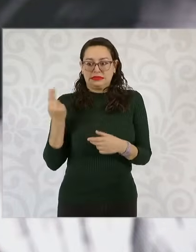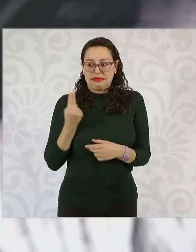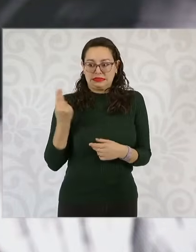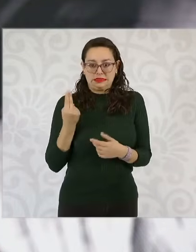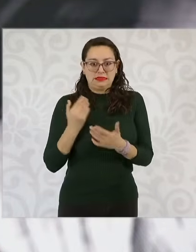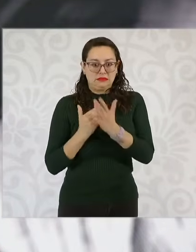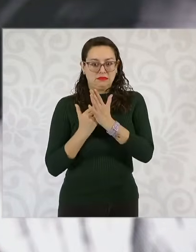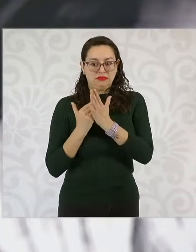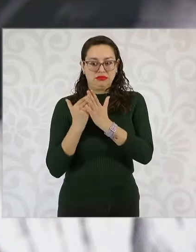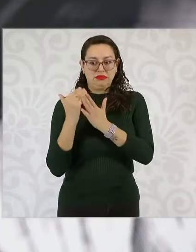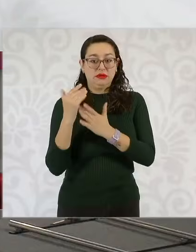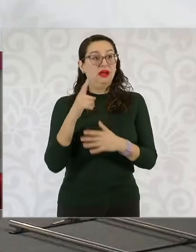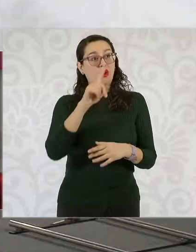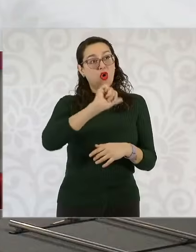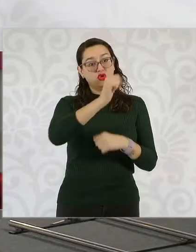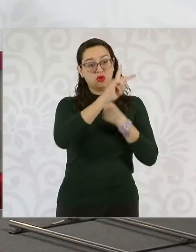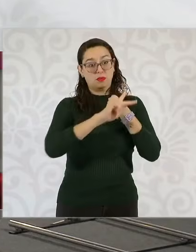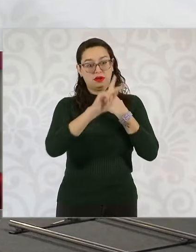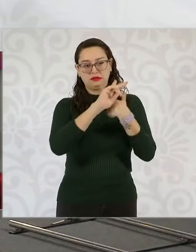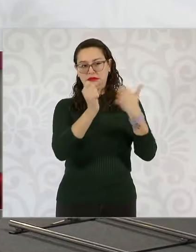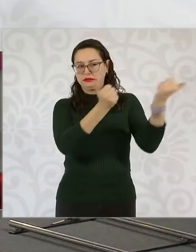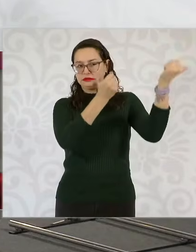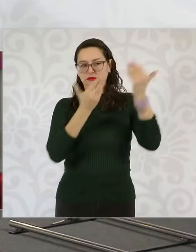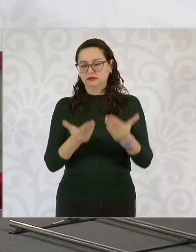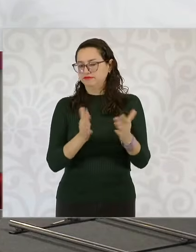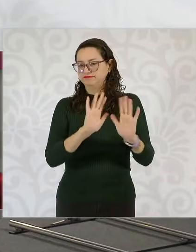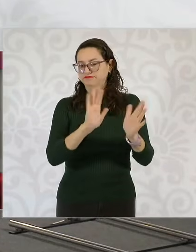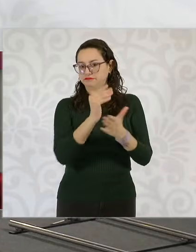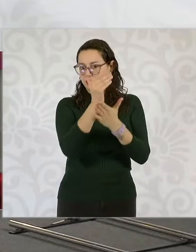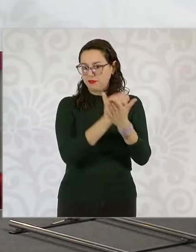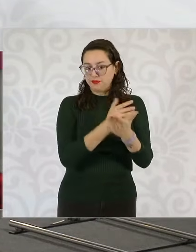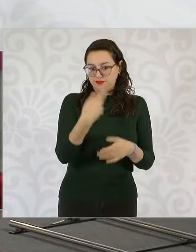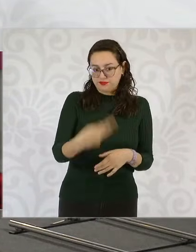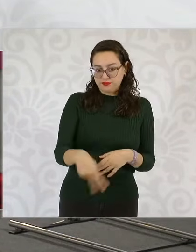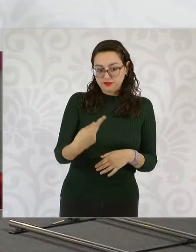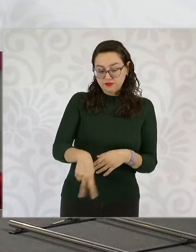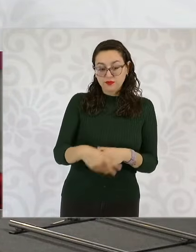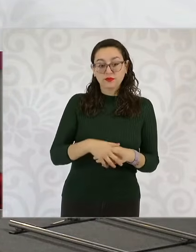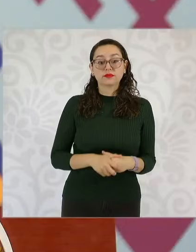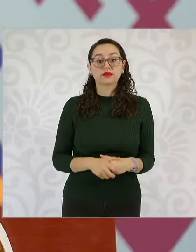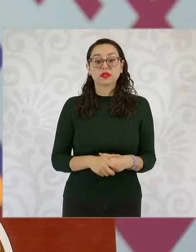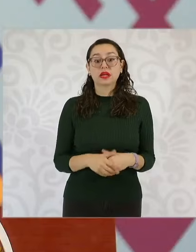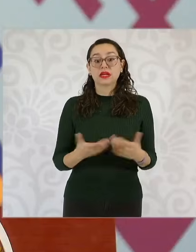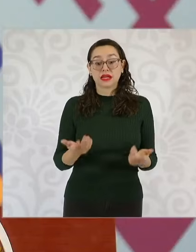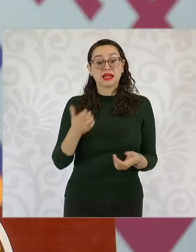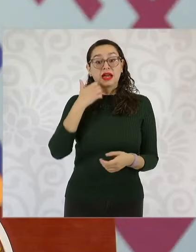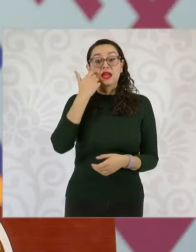las importaciones vamos a aumentar la producción a 5,000 millones de pies cúbicos diarios vamos